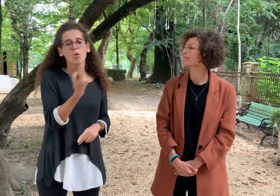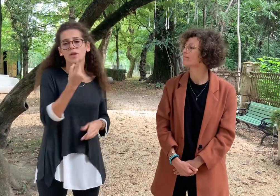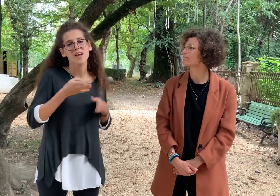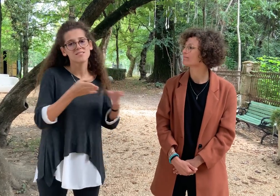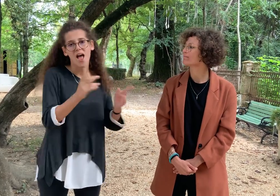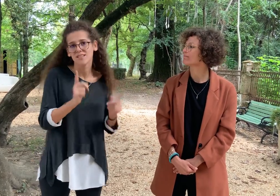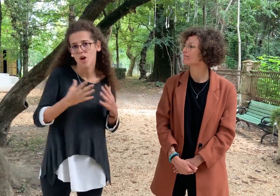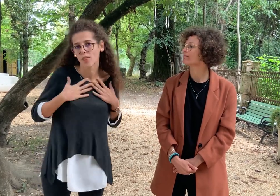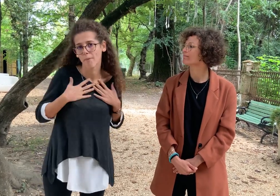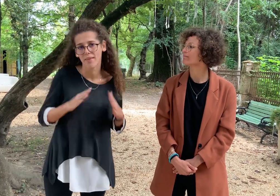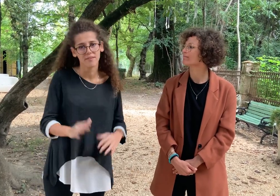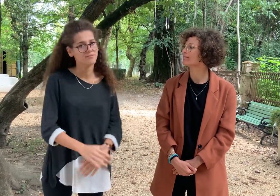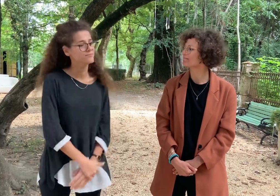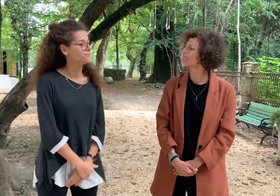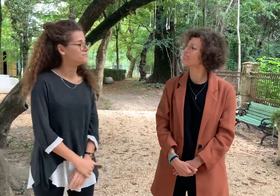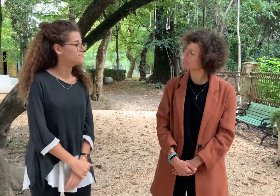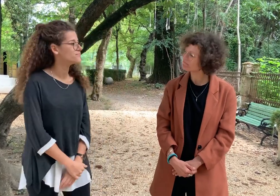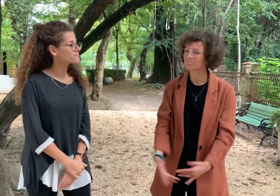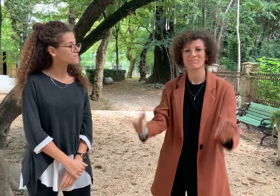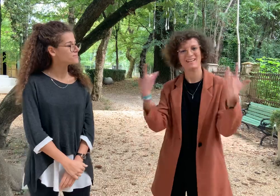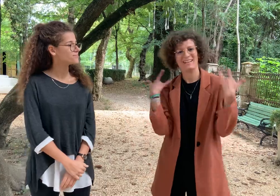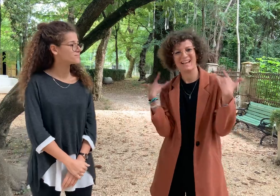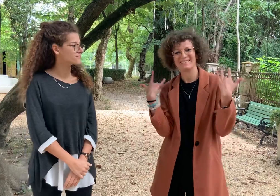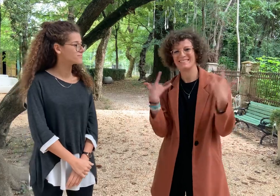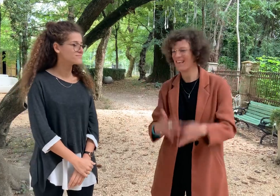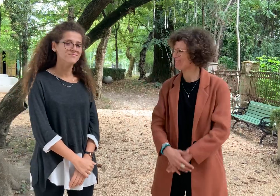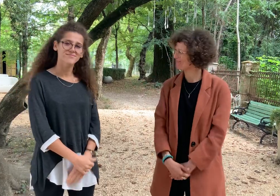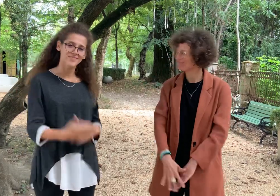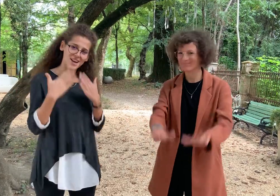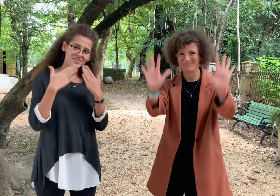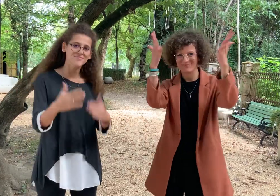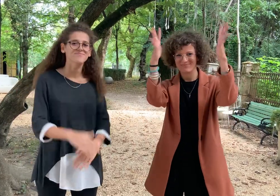Secondo me questa è l’unica via percorribile. Grazie! Grazie.